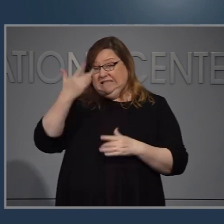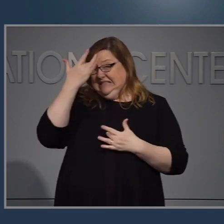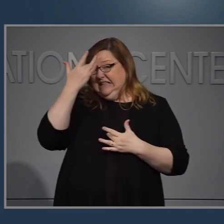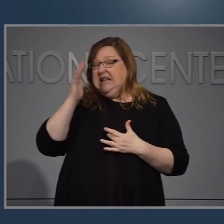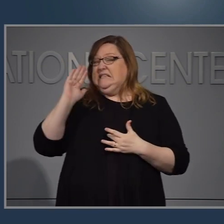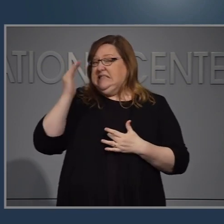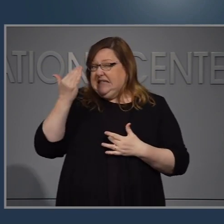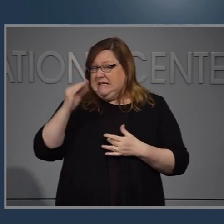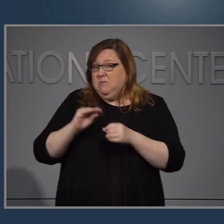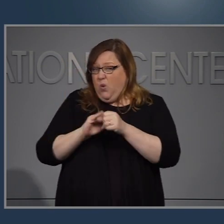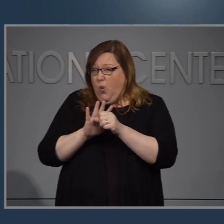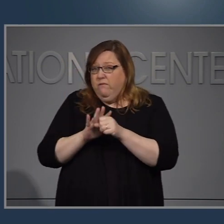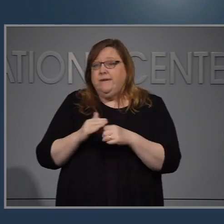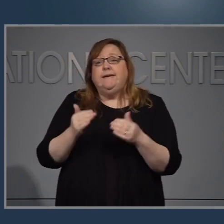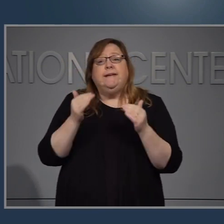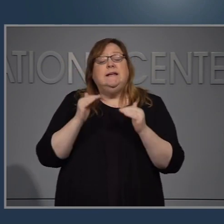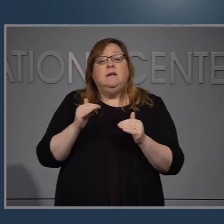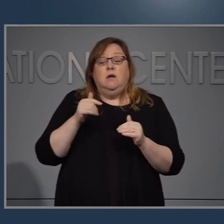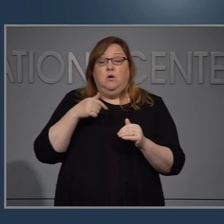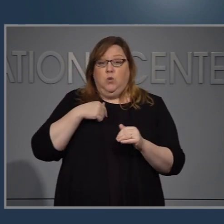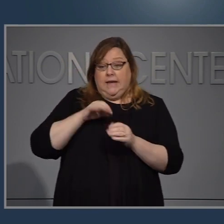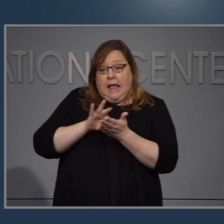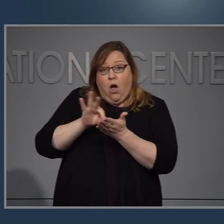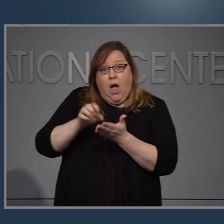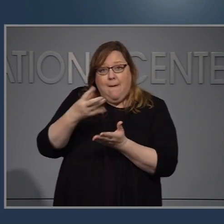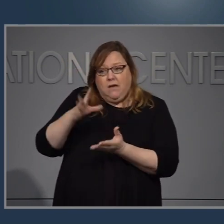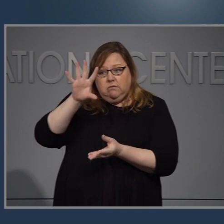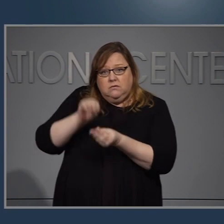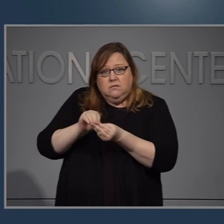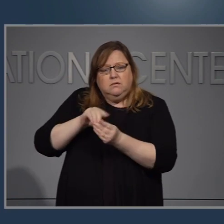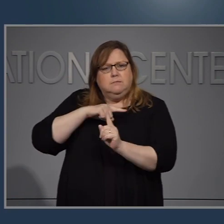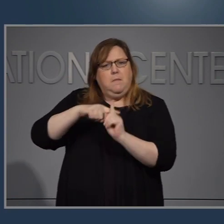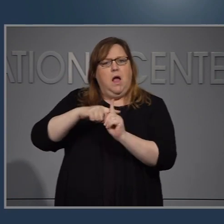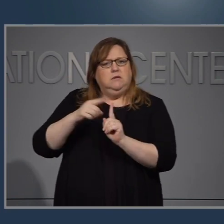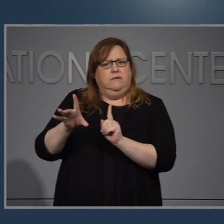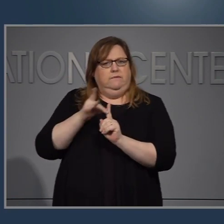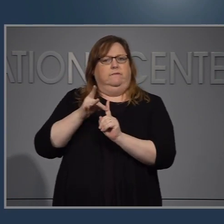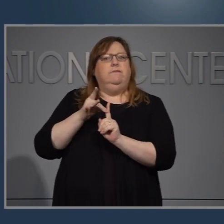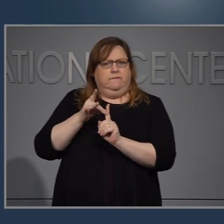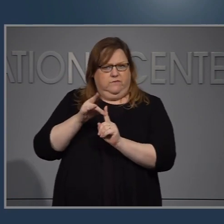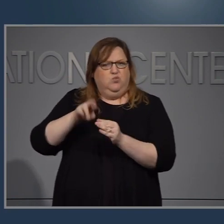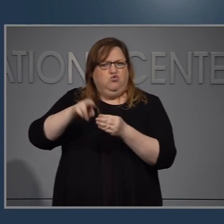pruebas y hospitalizaciones debemos ver esta Síndic estos indicadores en su totalidad no